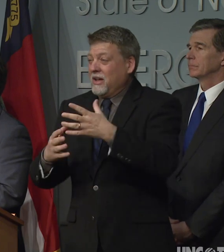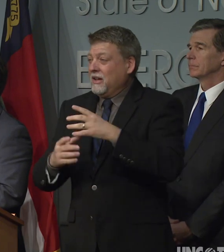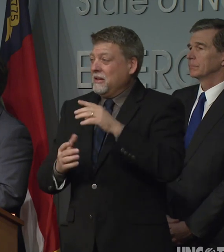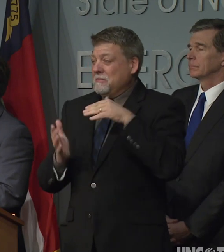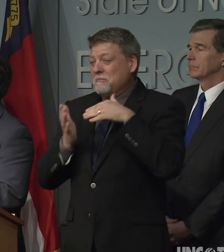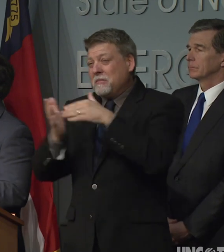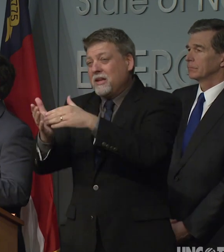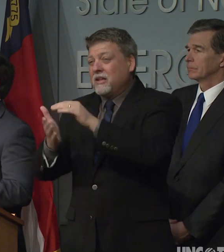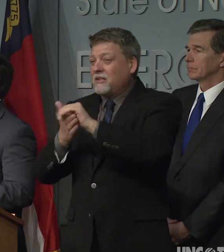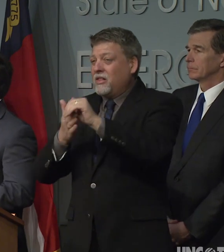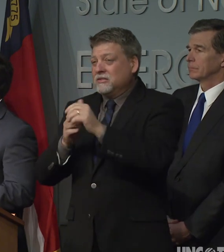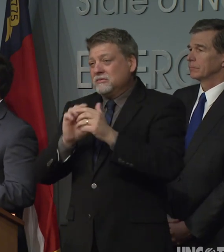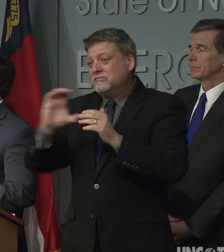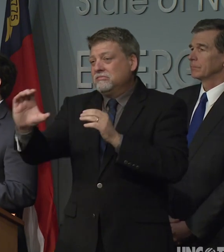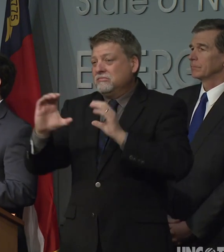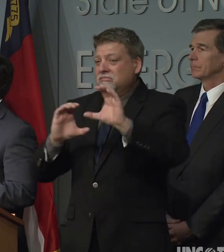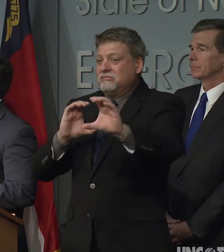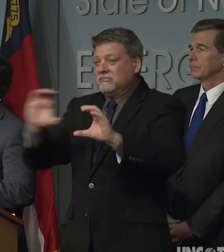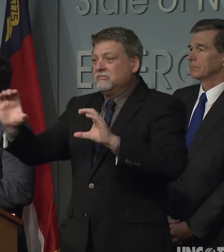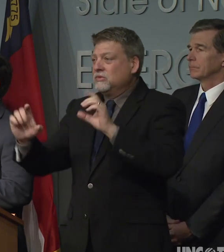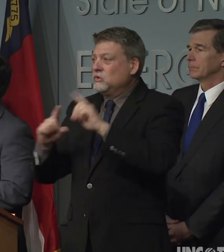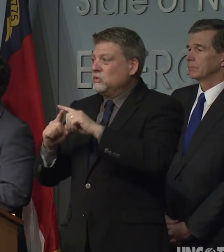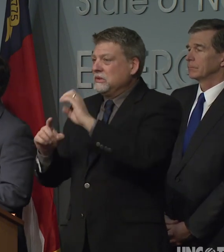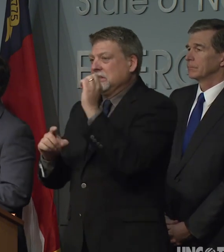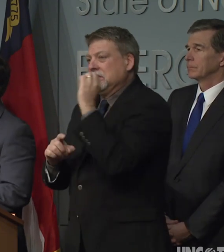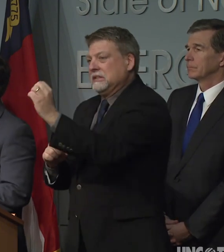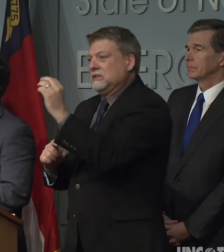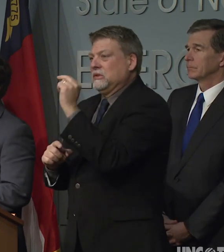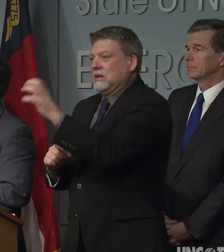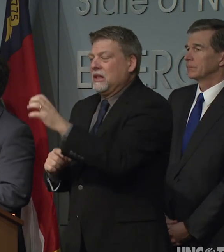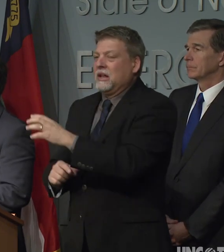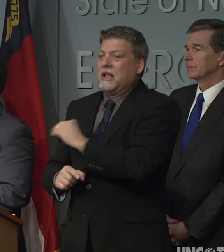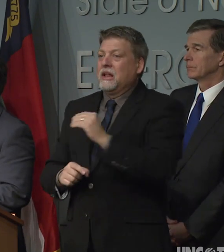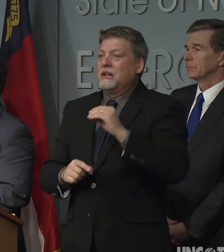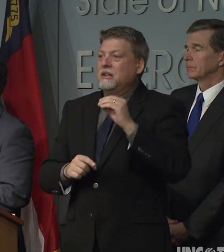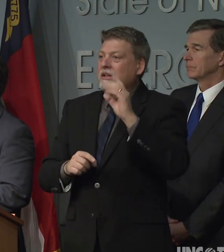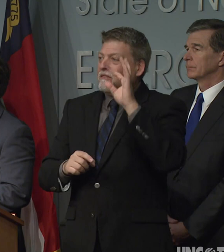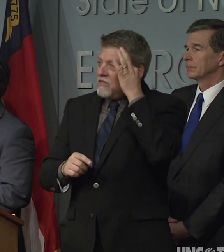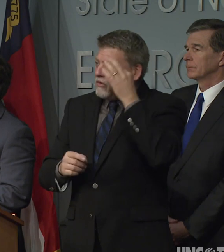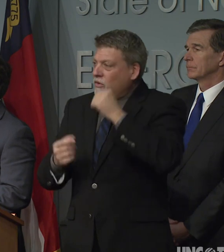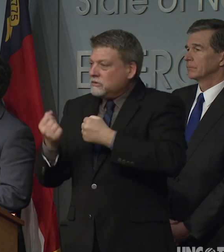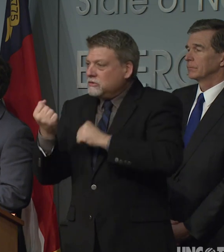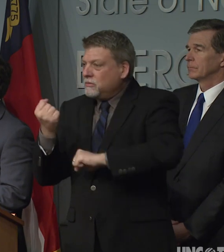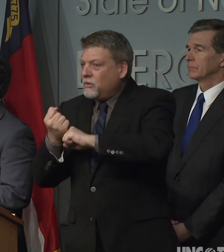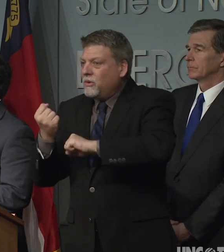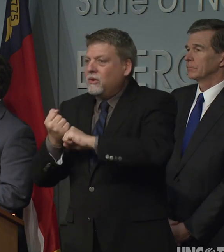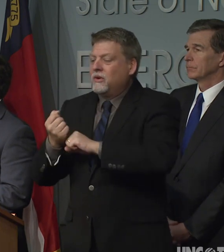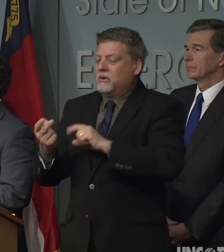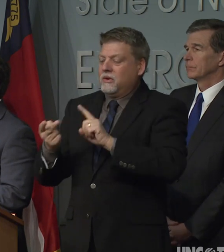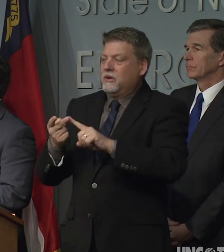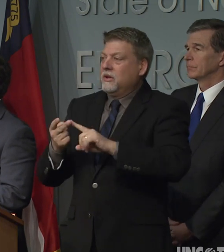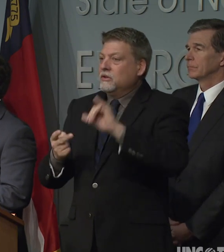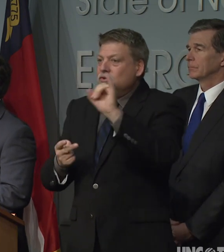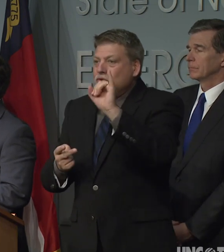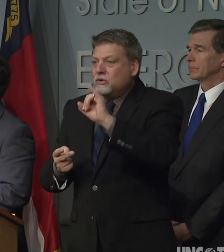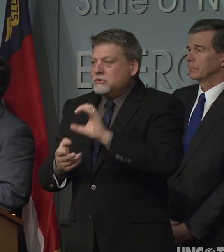la Asamblea General han designado designaron muchos fondos, además de la ayuda federal. Y este dinero ha